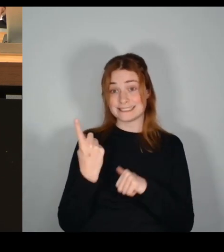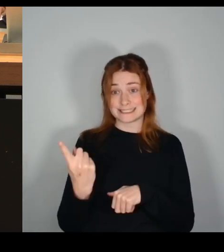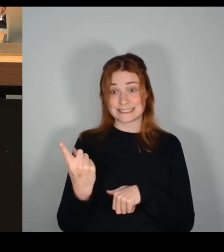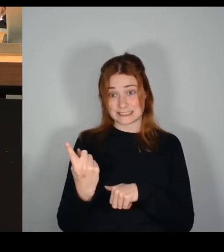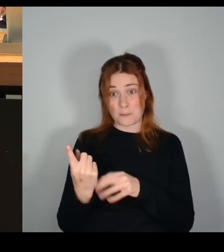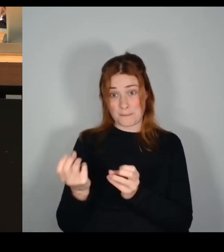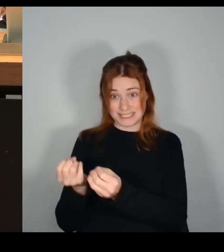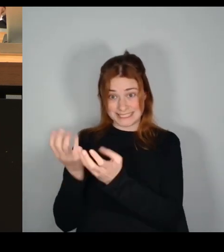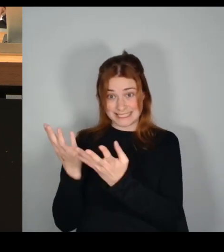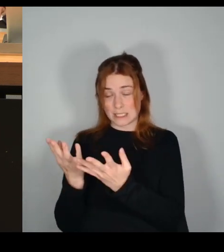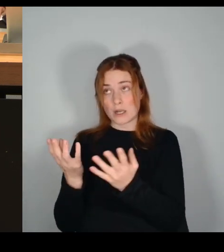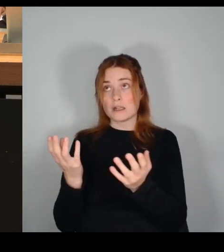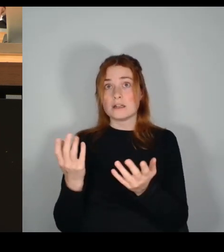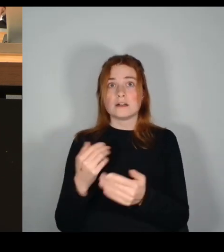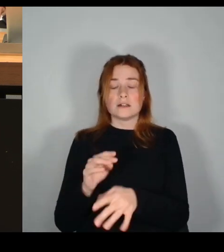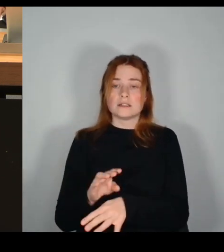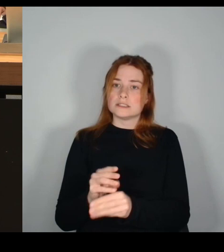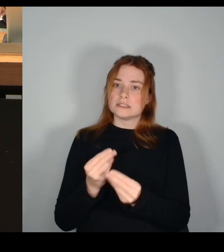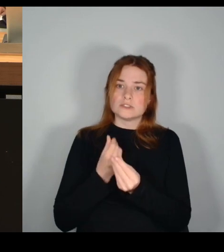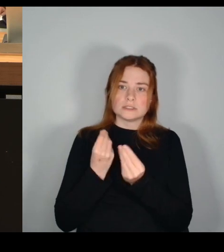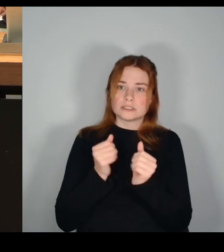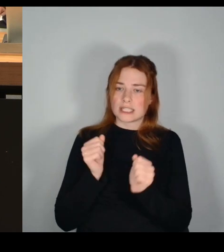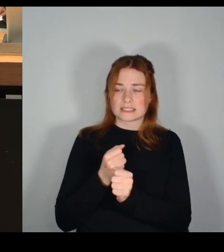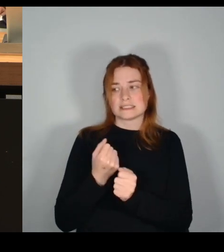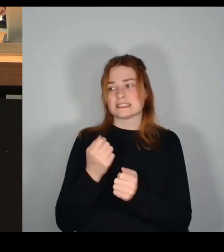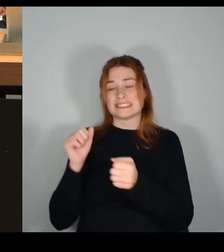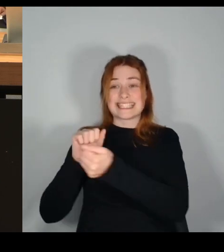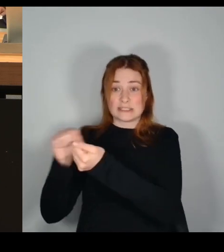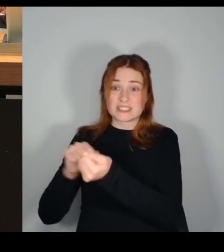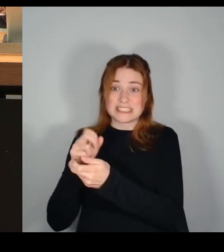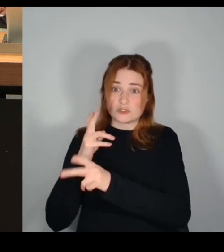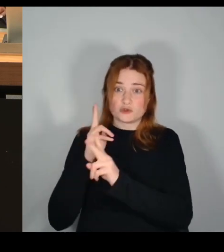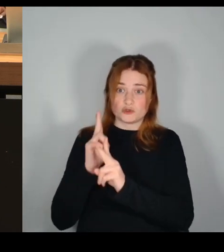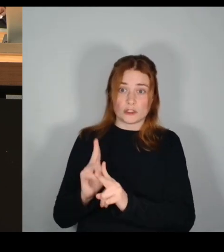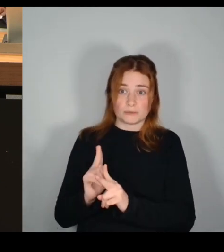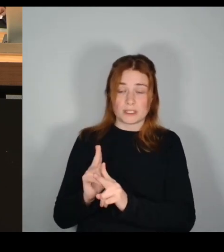Diese Menschen zu schützen in Deutschland ist unsere Aufgabe. Das passiert im Land Berlin